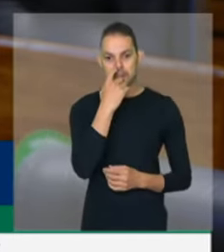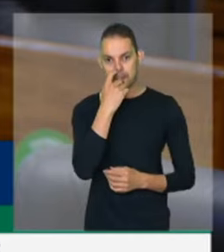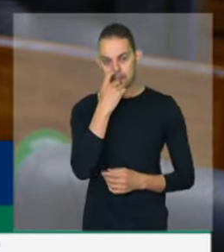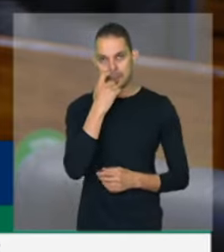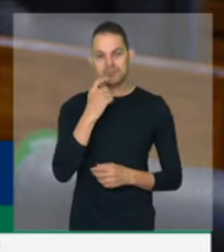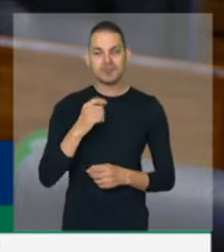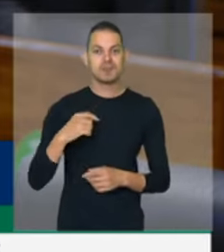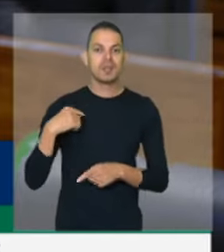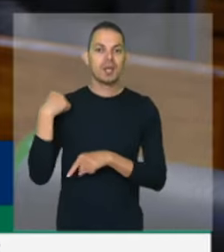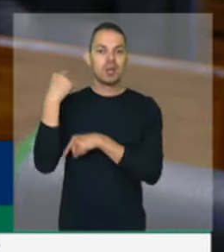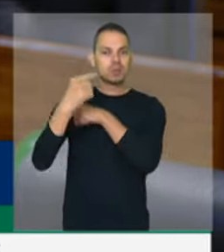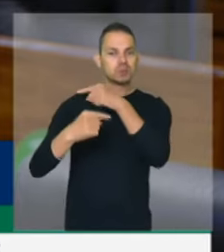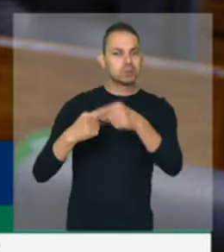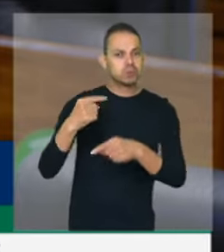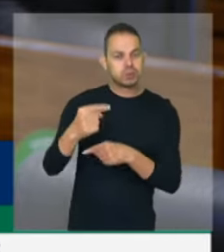AJUDANDO A SALVAR VIDAS. HOJE,